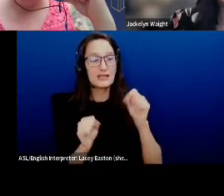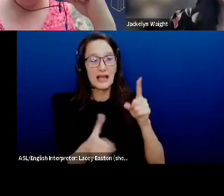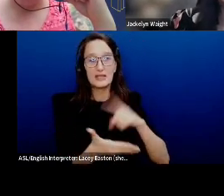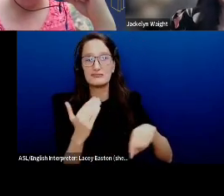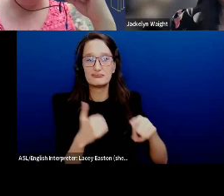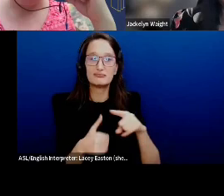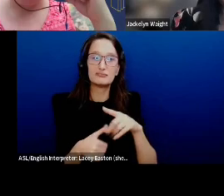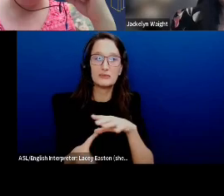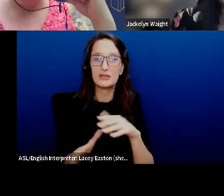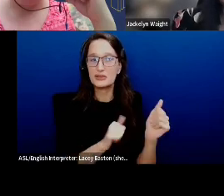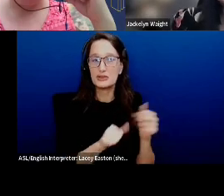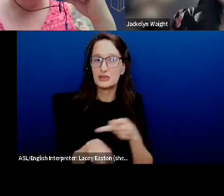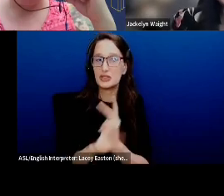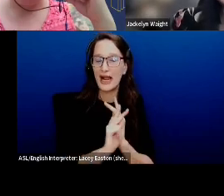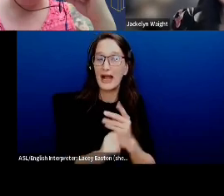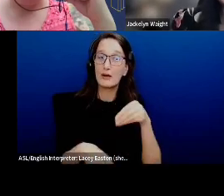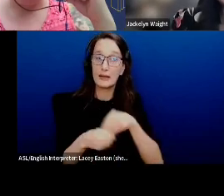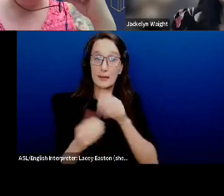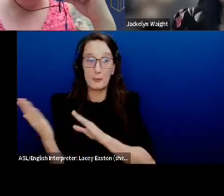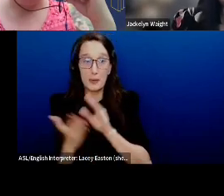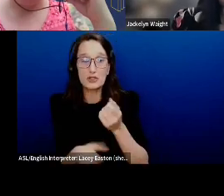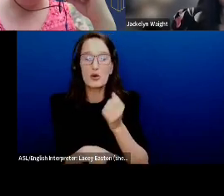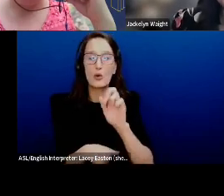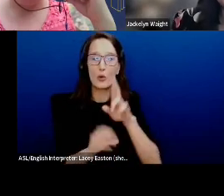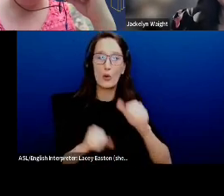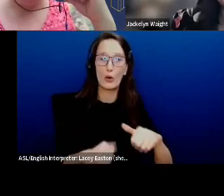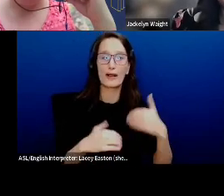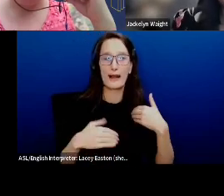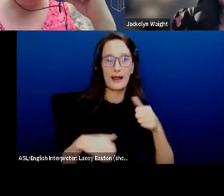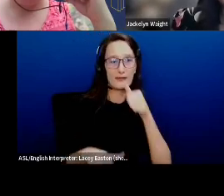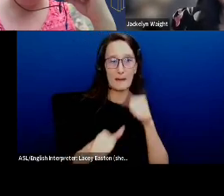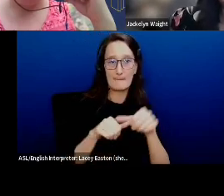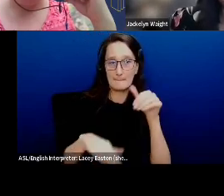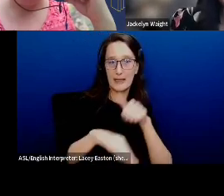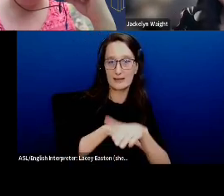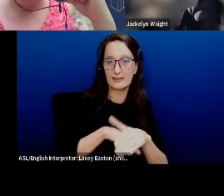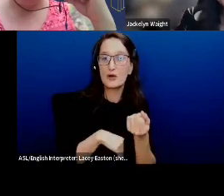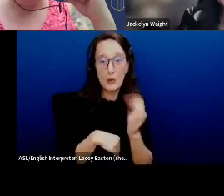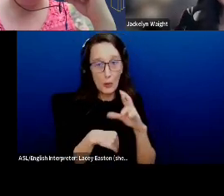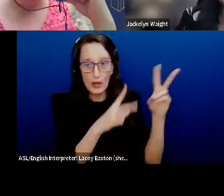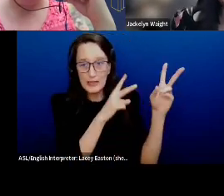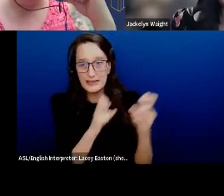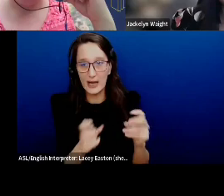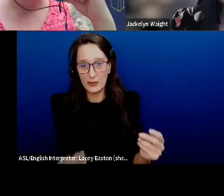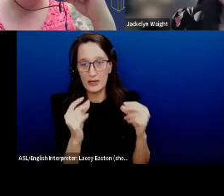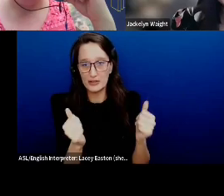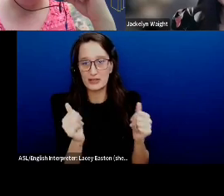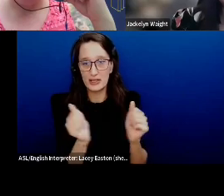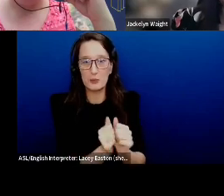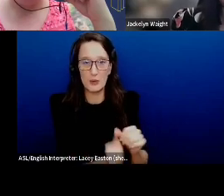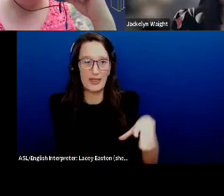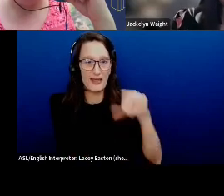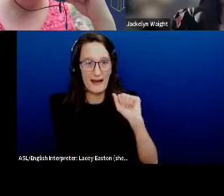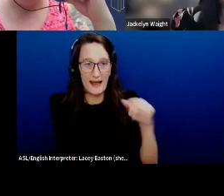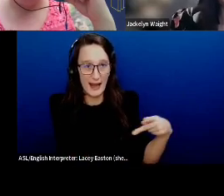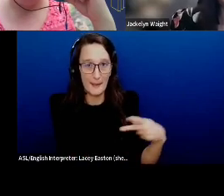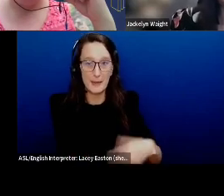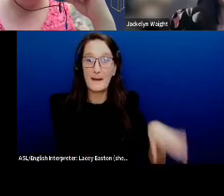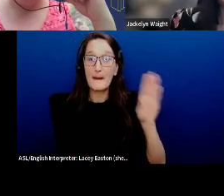libros por correo o descargarlos al instante con la aplicación Bard. BTBL ofrece